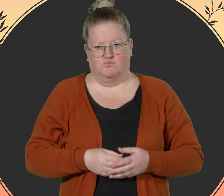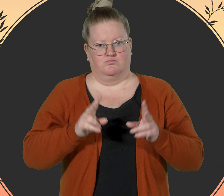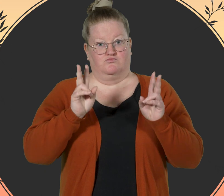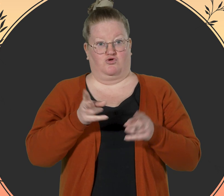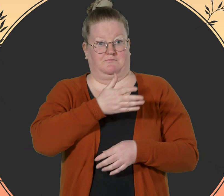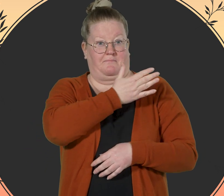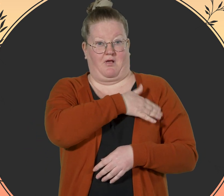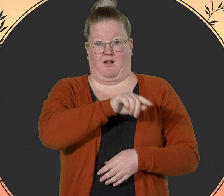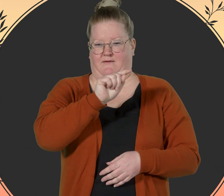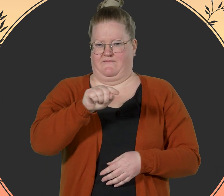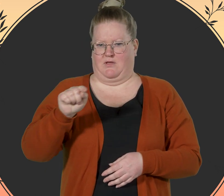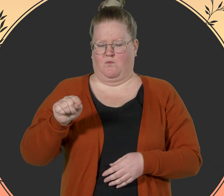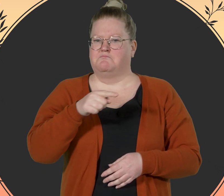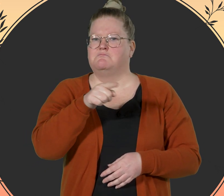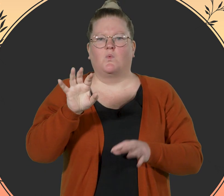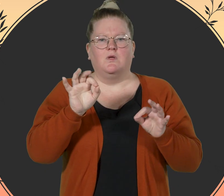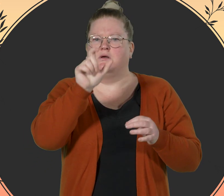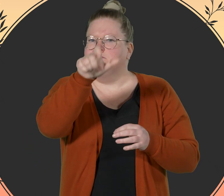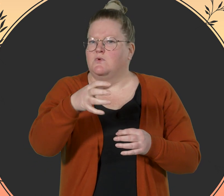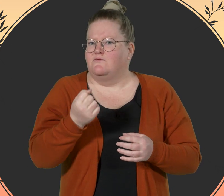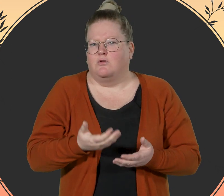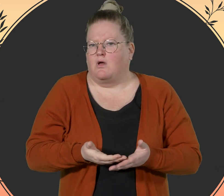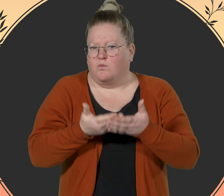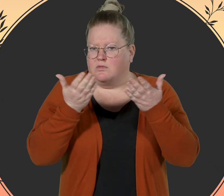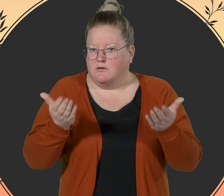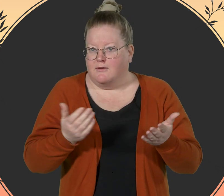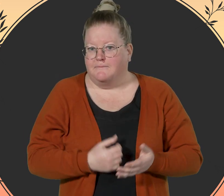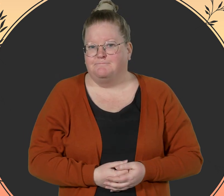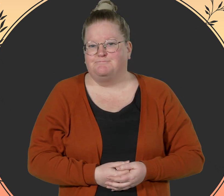ja miten ne voivat auttaa sinua.